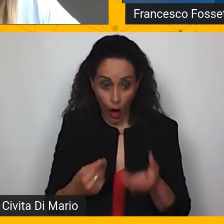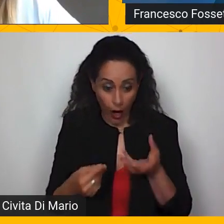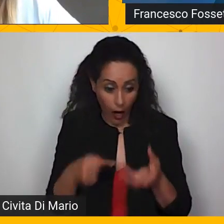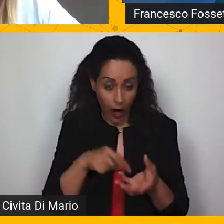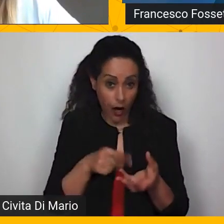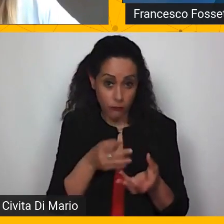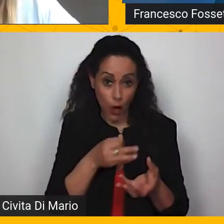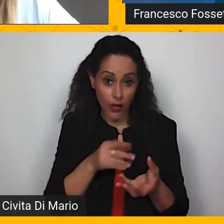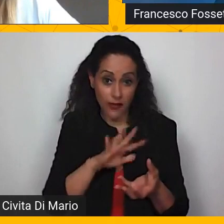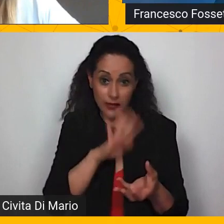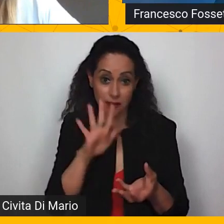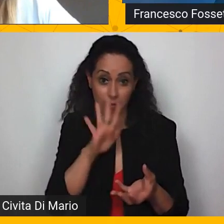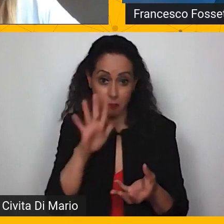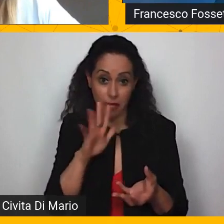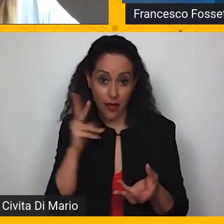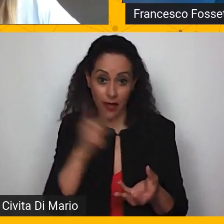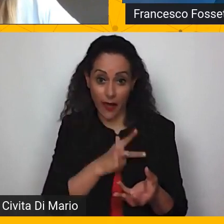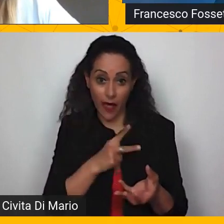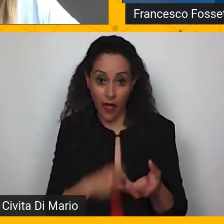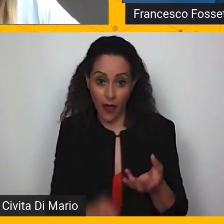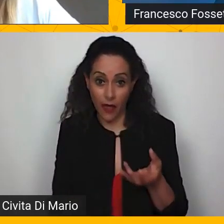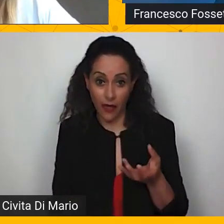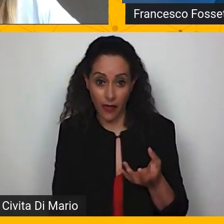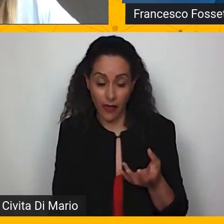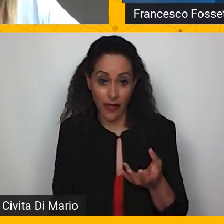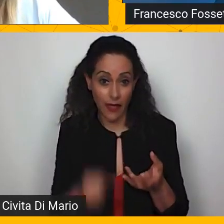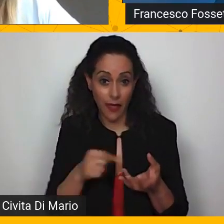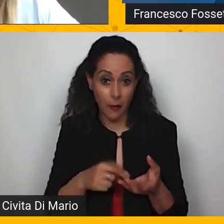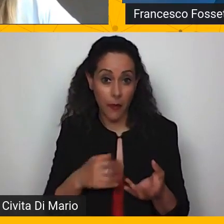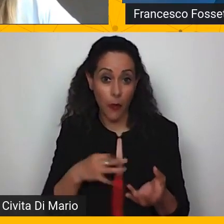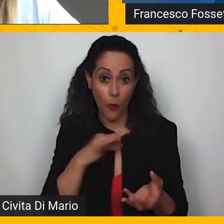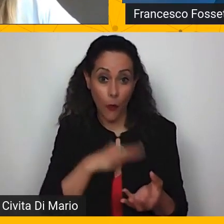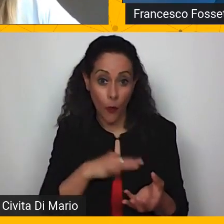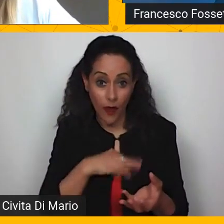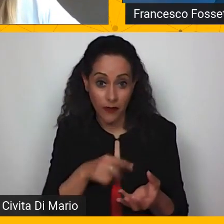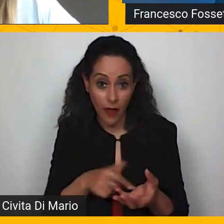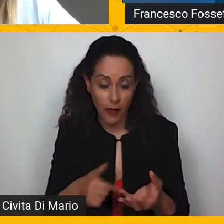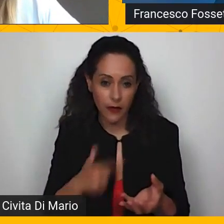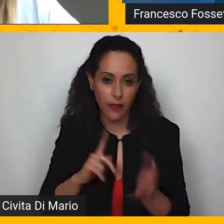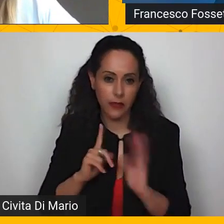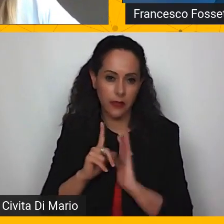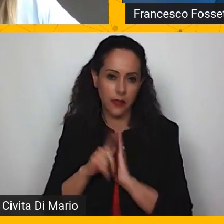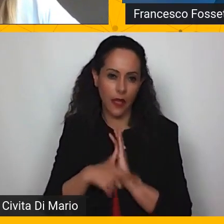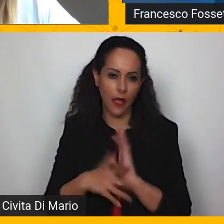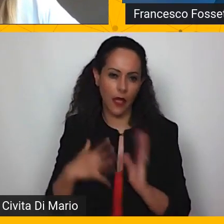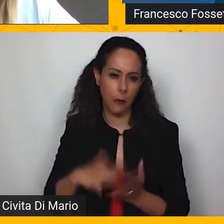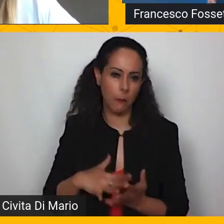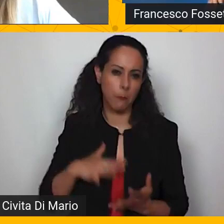reale quanto quella vera. Il problema è che tu per guadagnare questa moneta